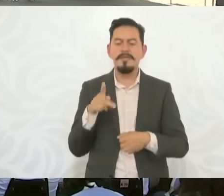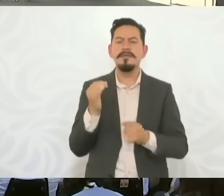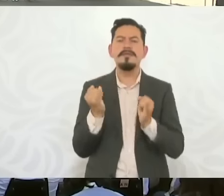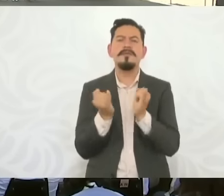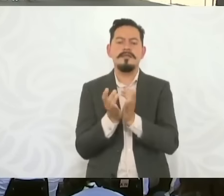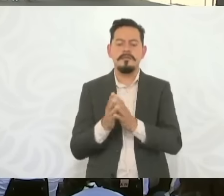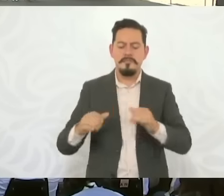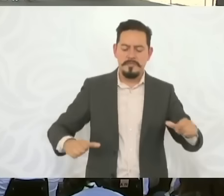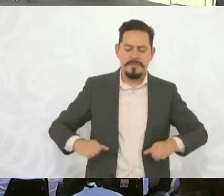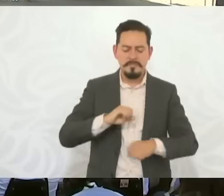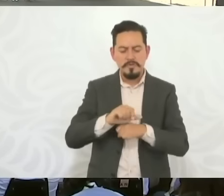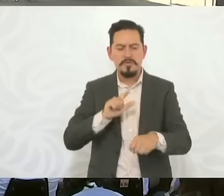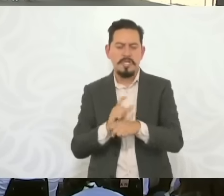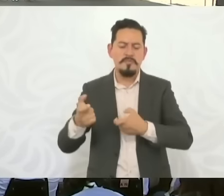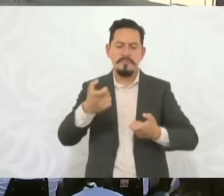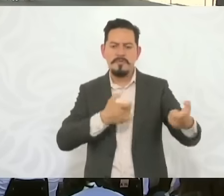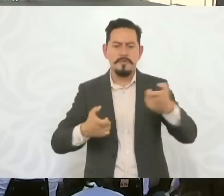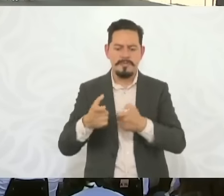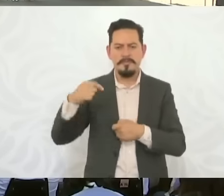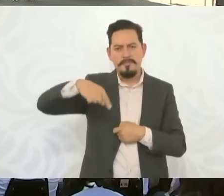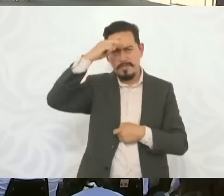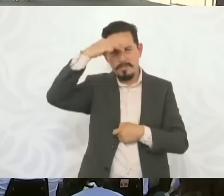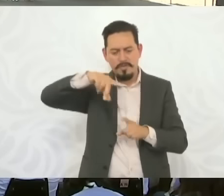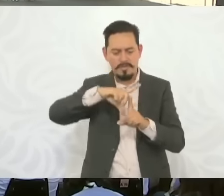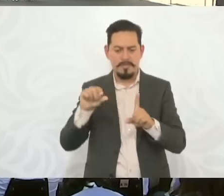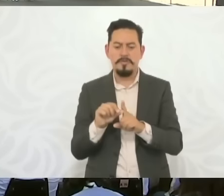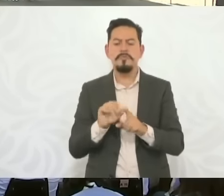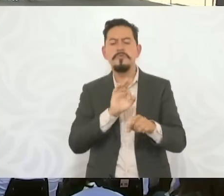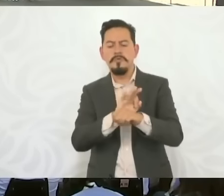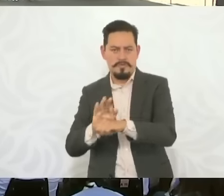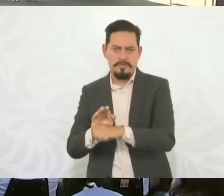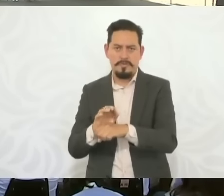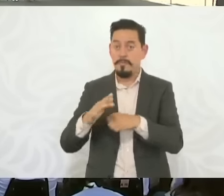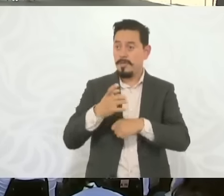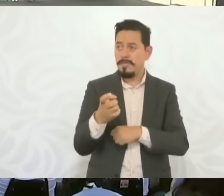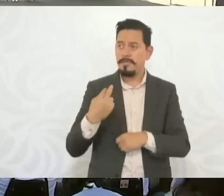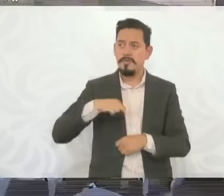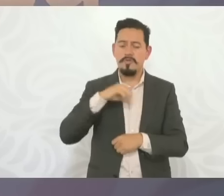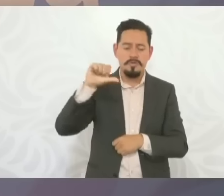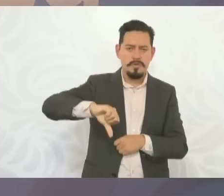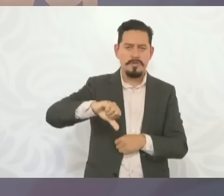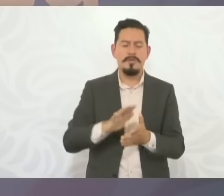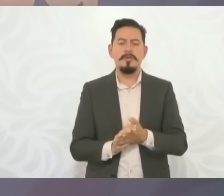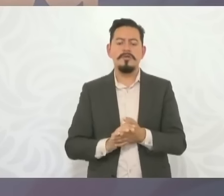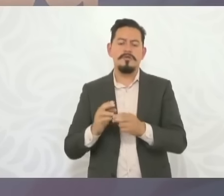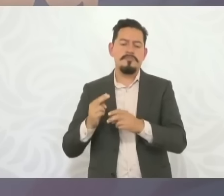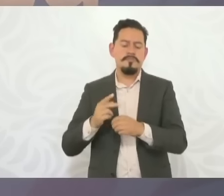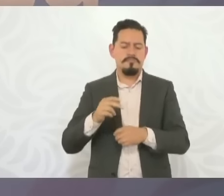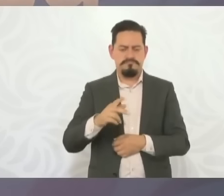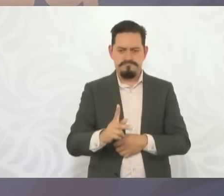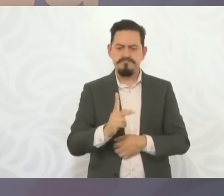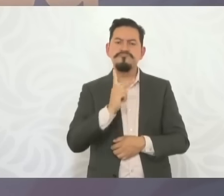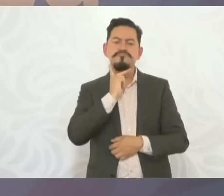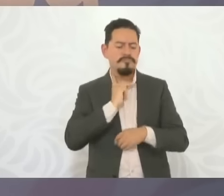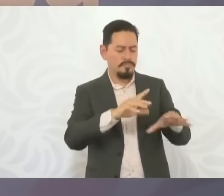social y económica de México. Por eso, evocar hoy a la expropiación petrolera de 1938 tiene